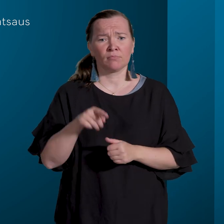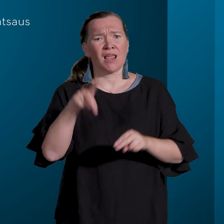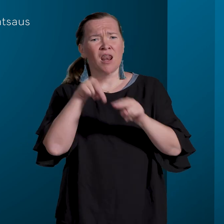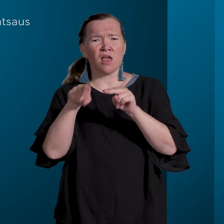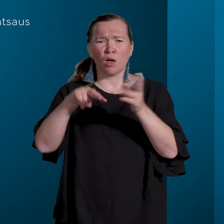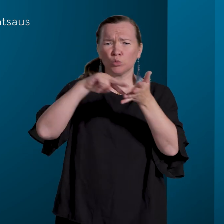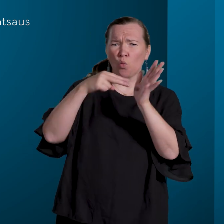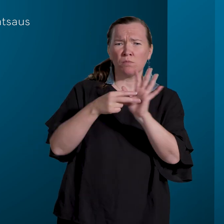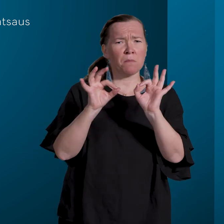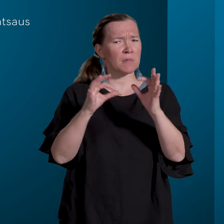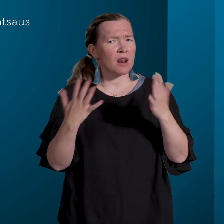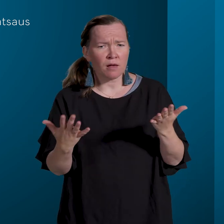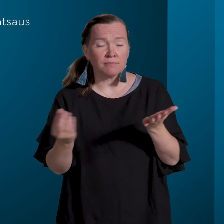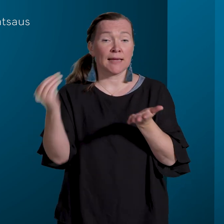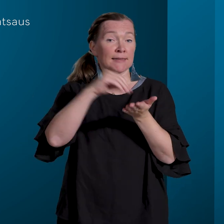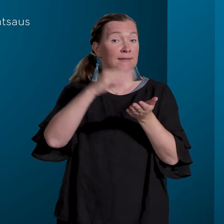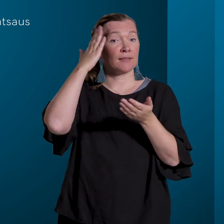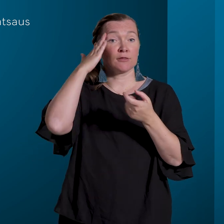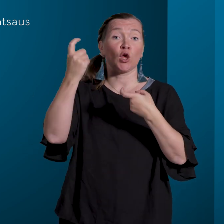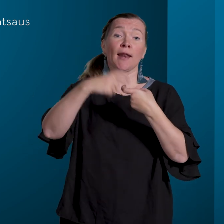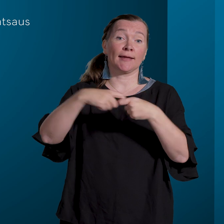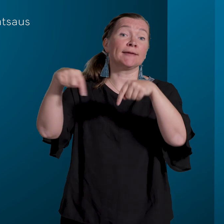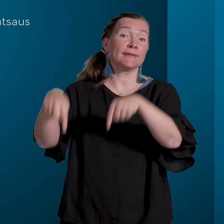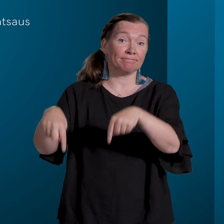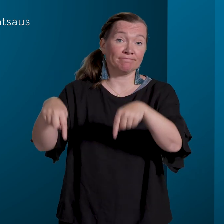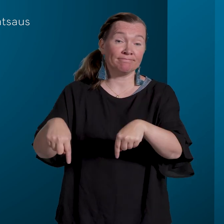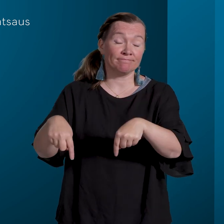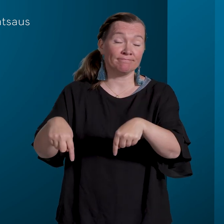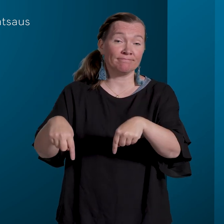Lisätietoja leikkaussuunnitelmasta löytyy oheisesta linkistä.